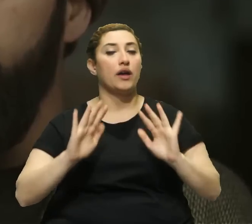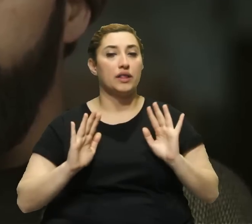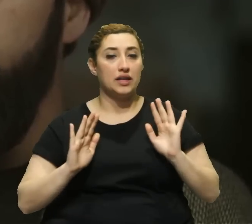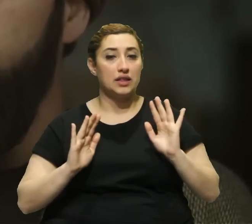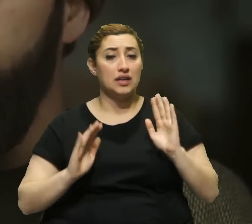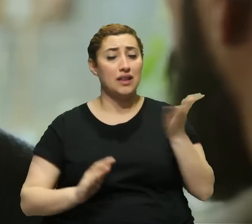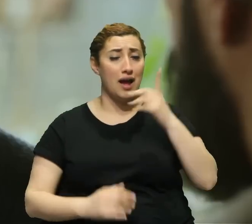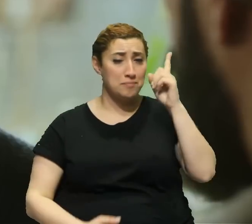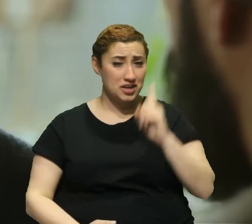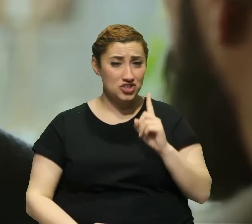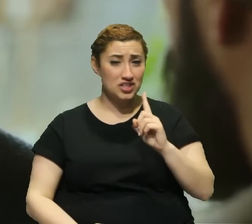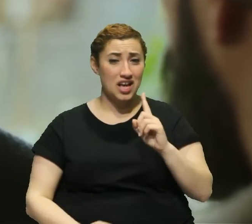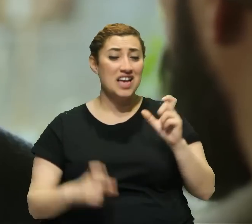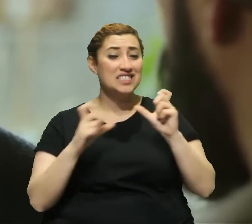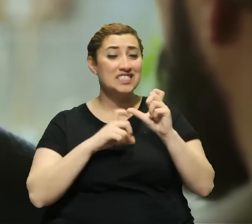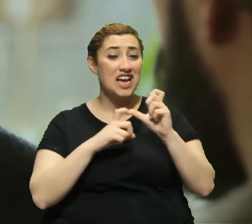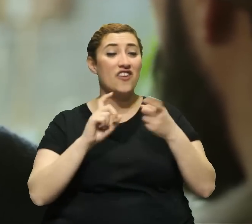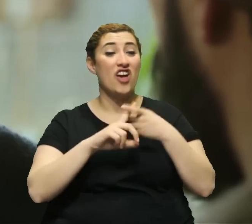Ta en başından Sarı Ağa'yla, Şahin'i konuşturmamıza...